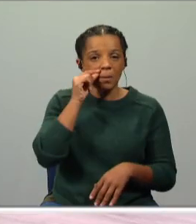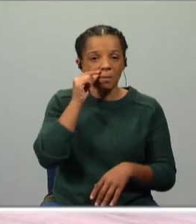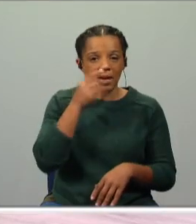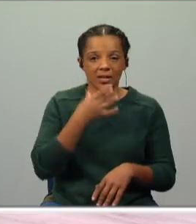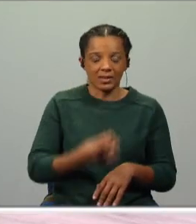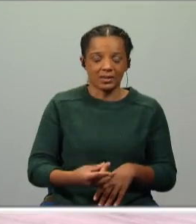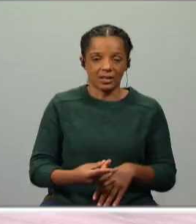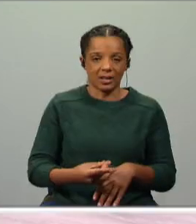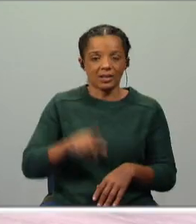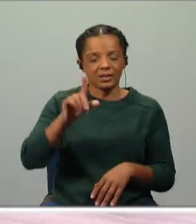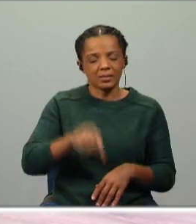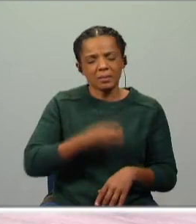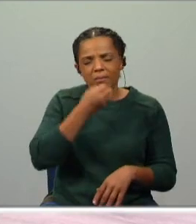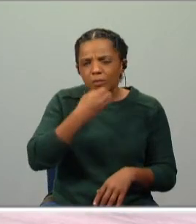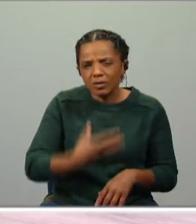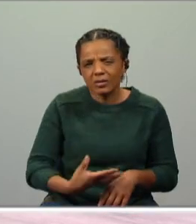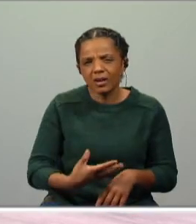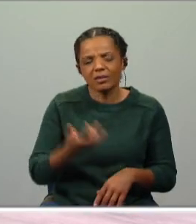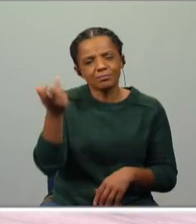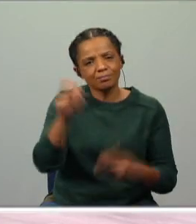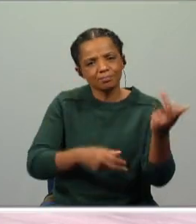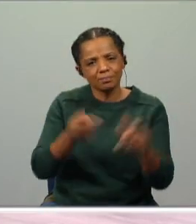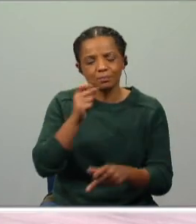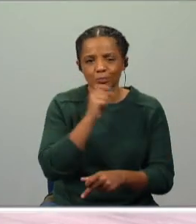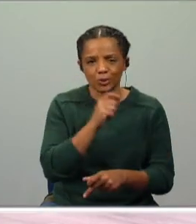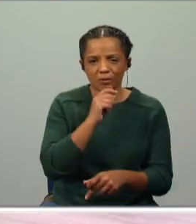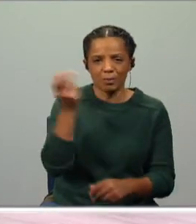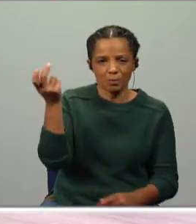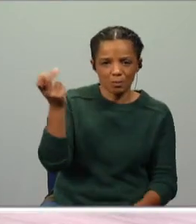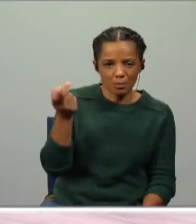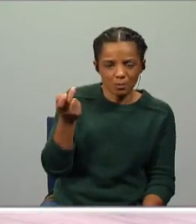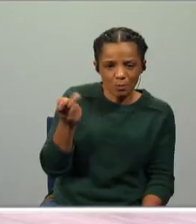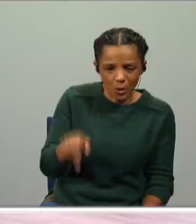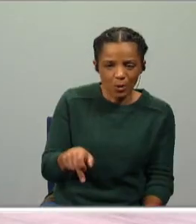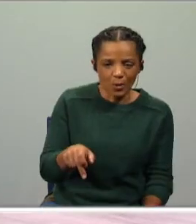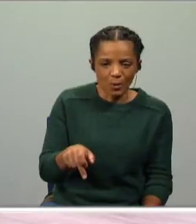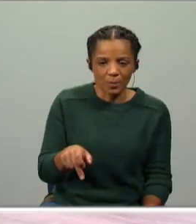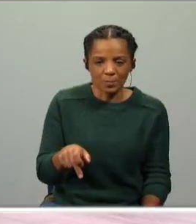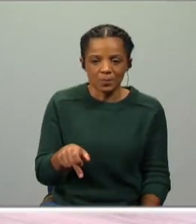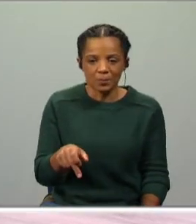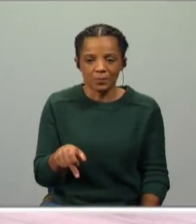e por toda a bondade que eventualmente pode haver. Podia haver